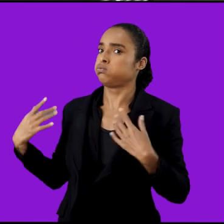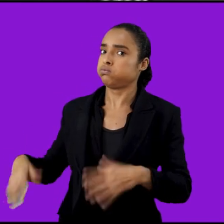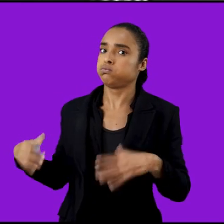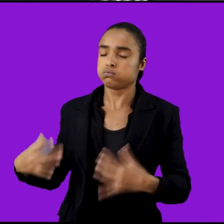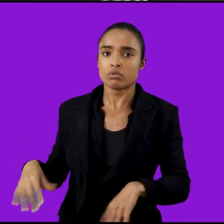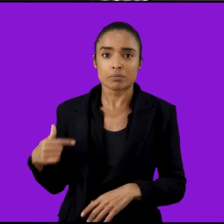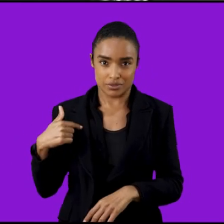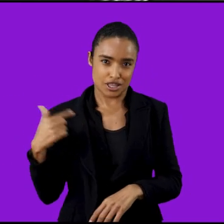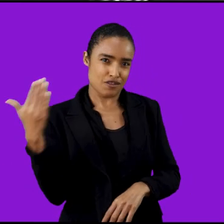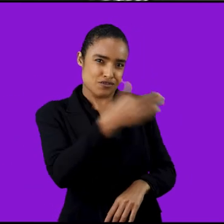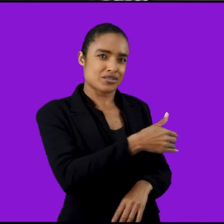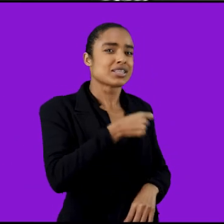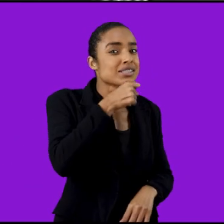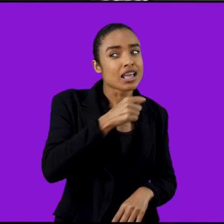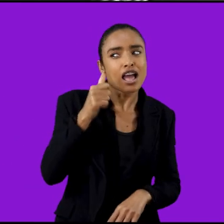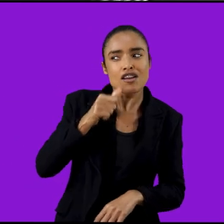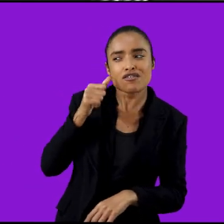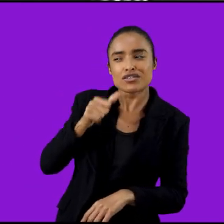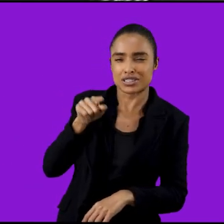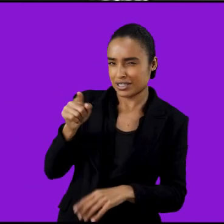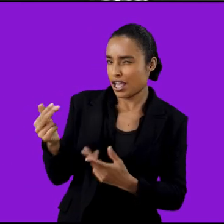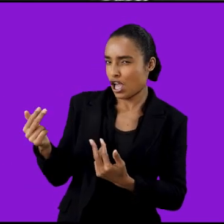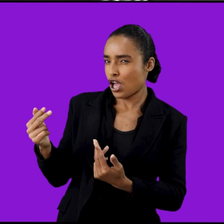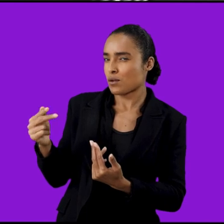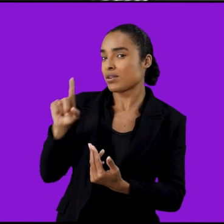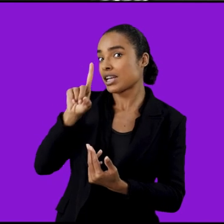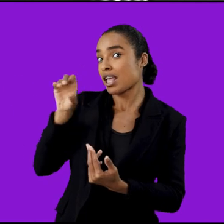a gente foi, teve uma velhinha. Dessas aí também que deve ser que nem essa que cê